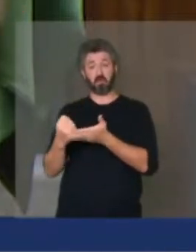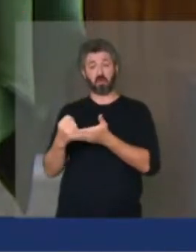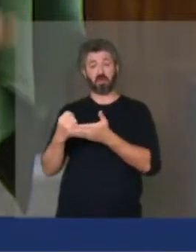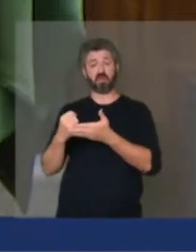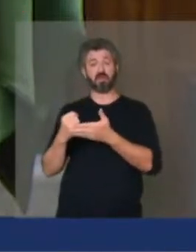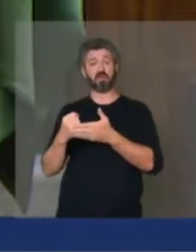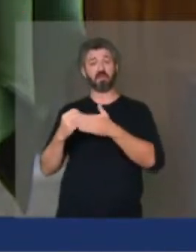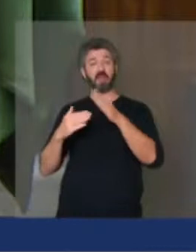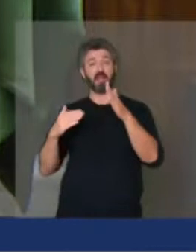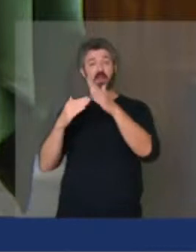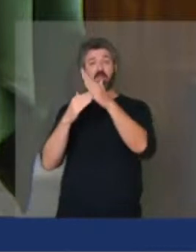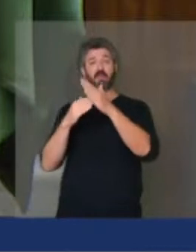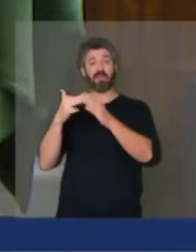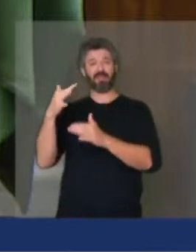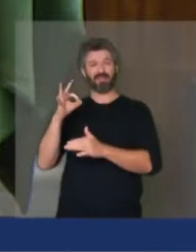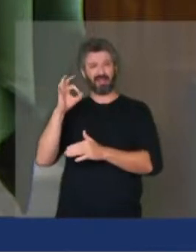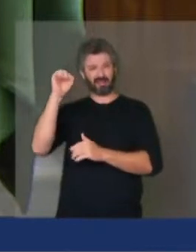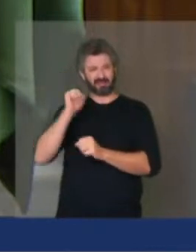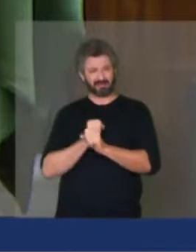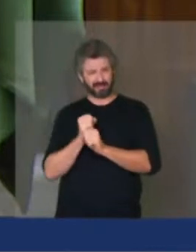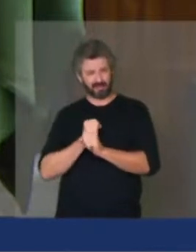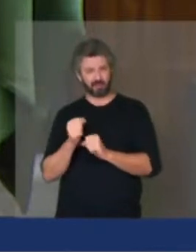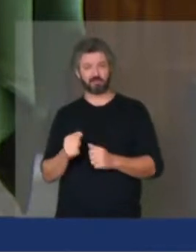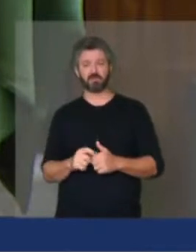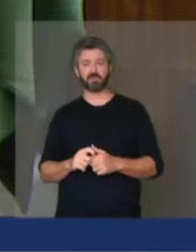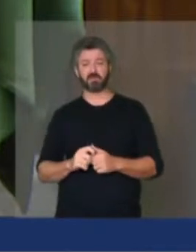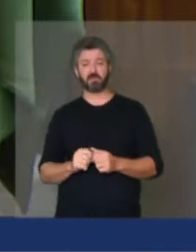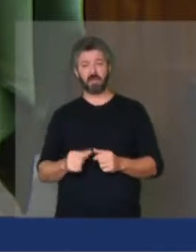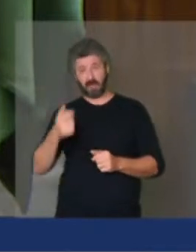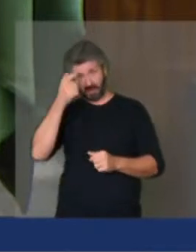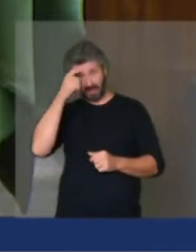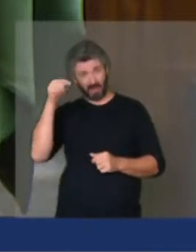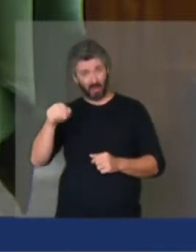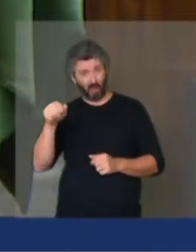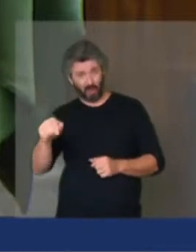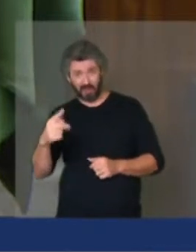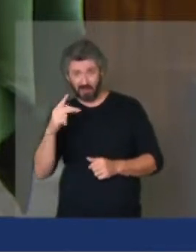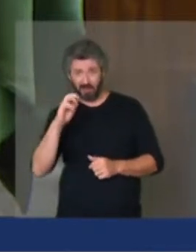DE ATÉ 10 ANOS. ESSA LÓGICA DA PEC 32 ELA É ENFRENTADA COM ESSA PROPOSIÇÃO QUE TEVE UM BELÍSSIMO RELATÓRIO DO